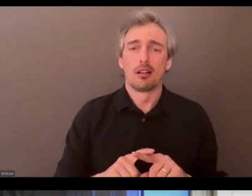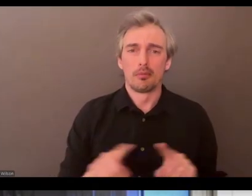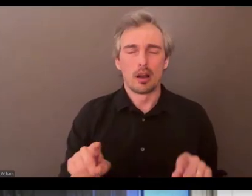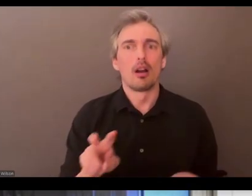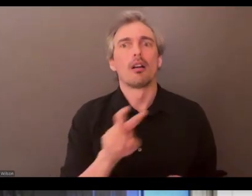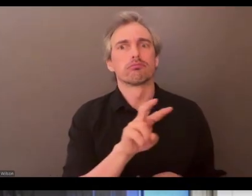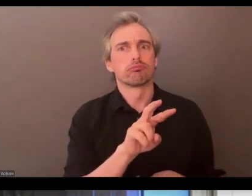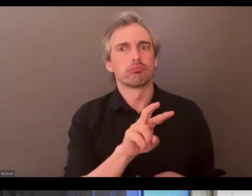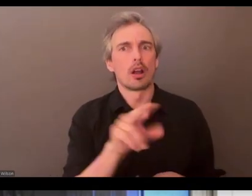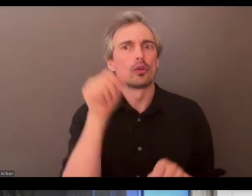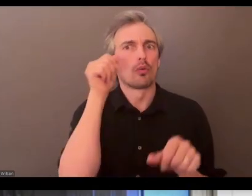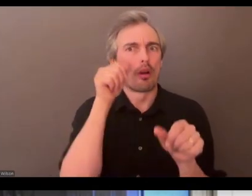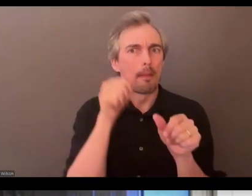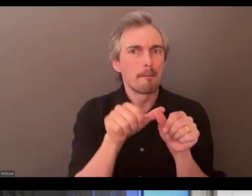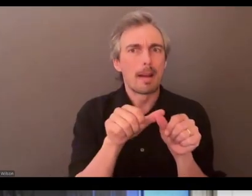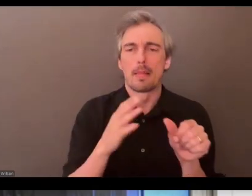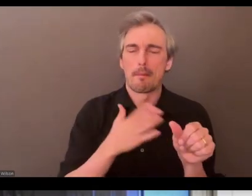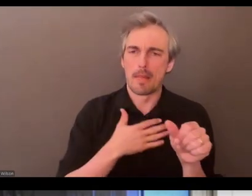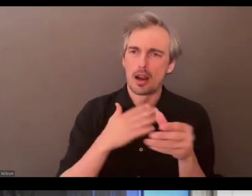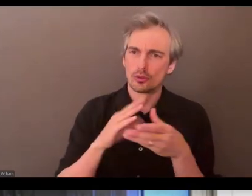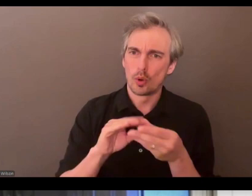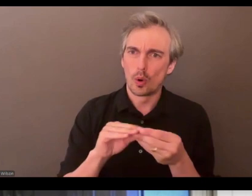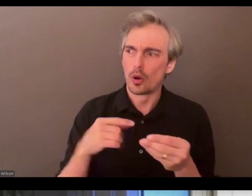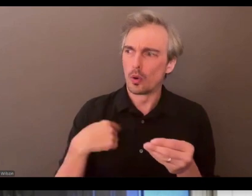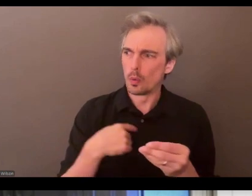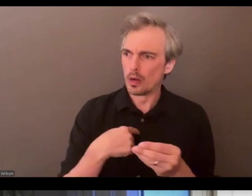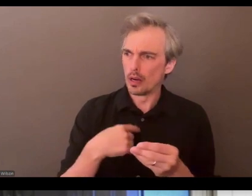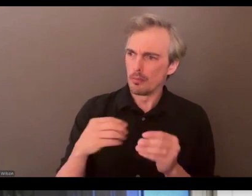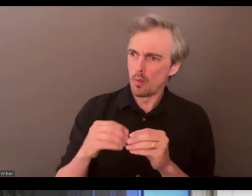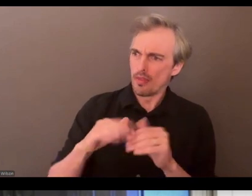これがデ ータを通じたナラティブスト ーリ ーテリングの力です。